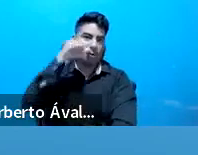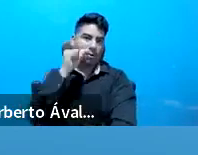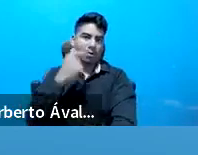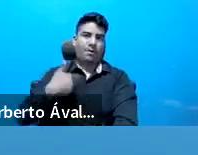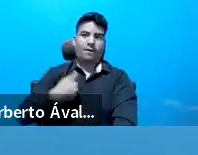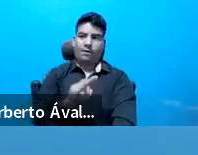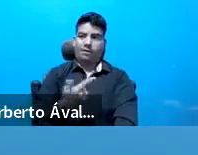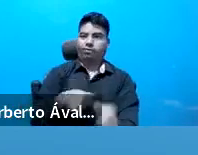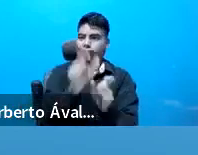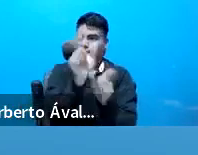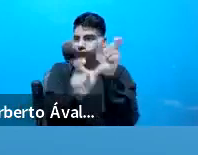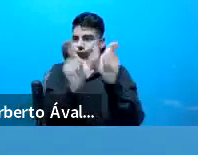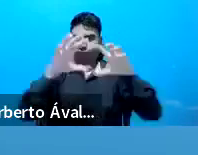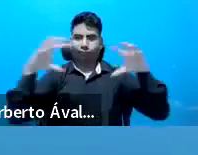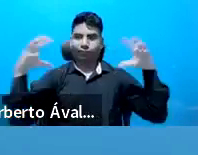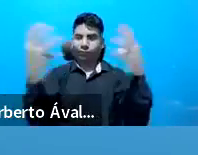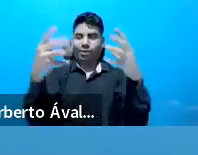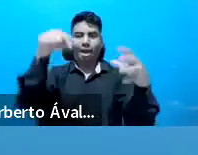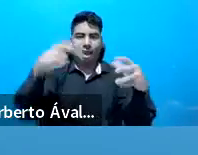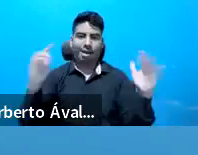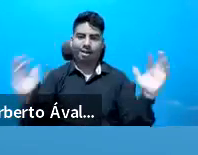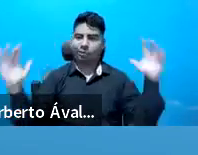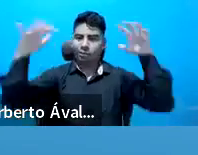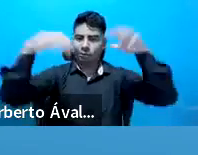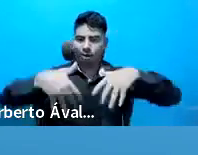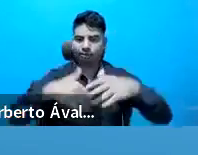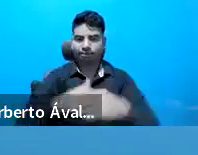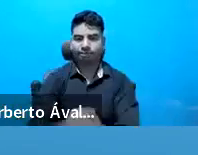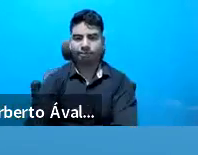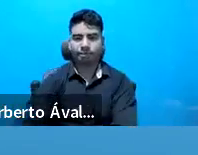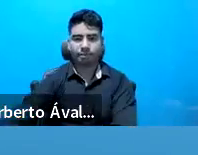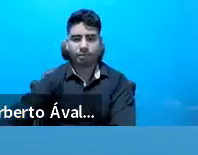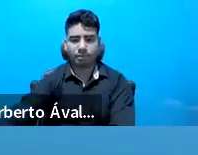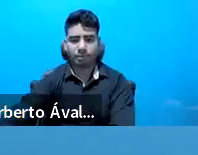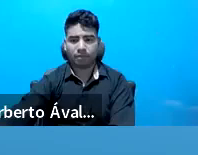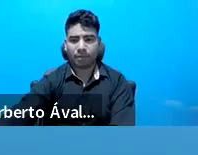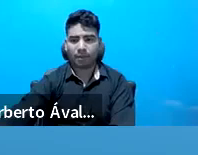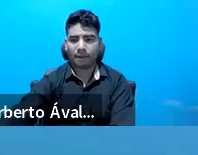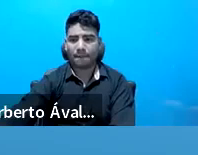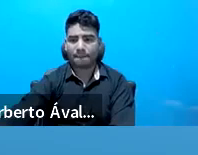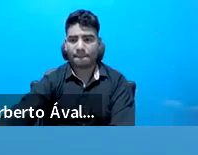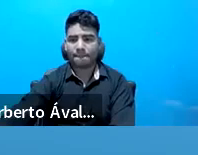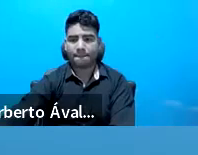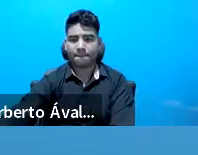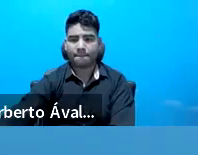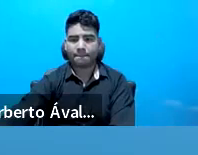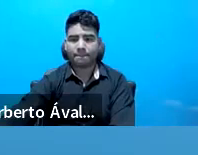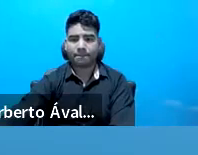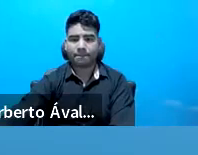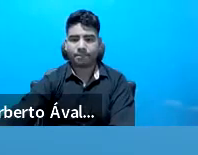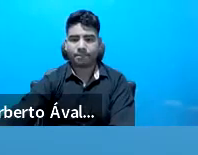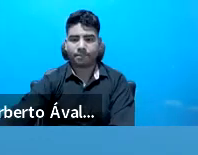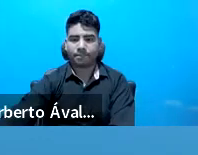a celebrar a celebrar ese día día Y que Y igual que a nivel mundial, se prohíbe la lengua de señas y